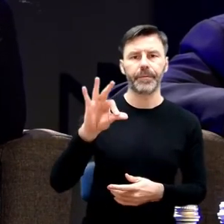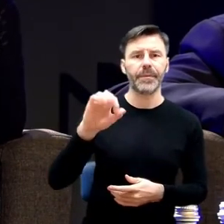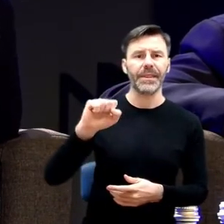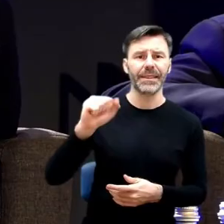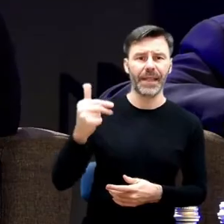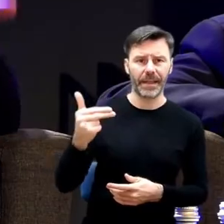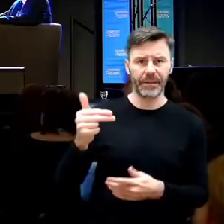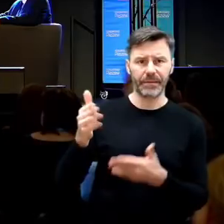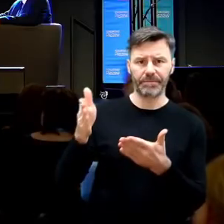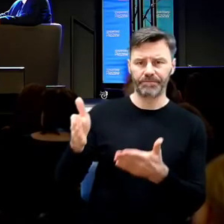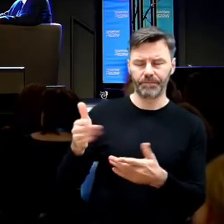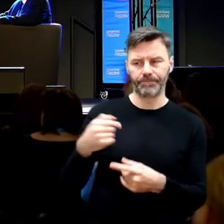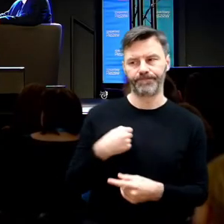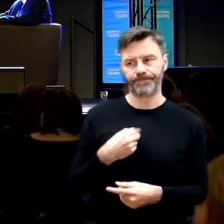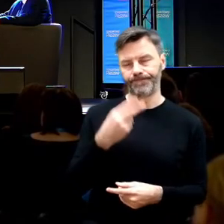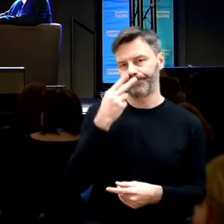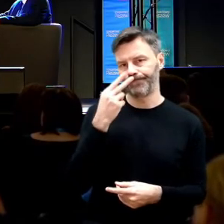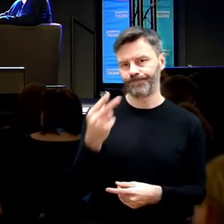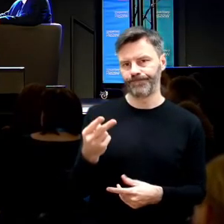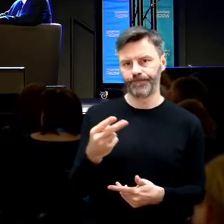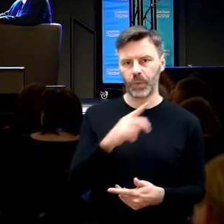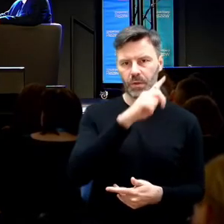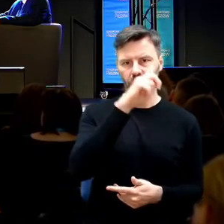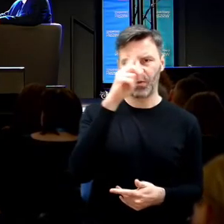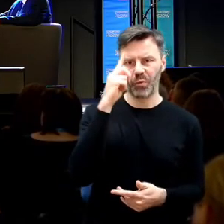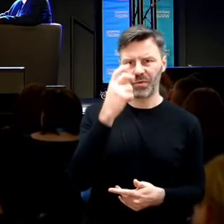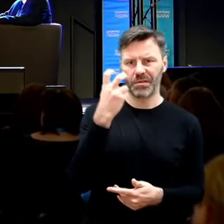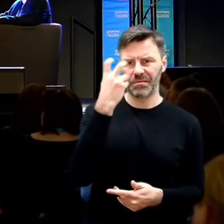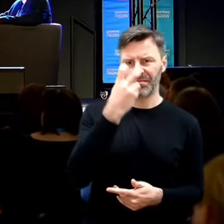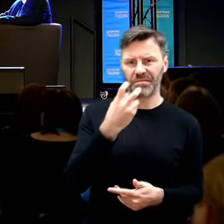małe zainteresowanie tym instrumentem,